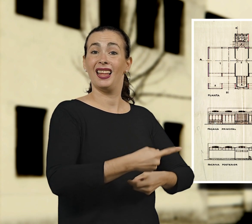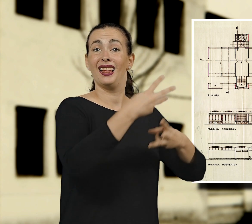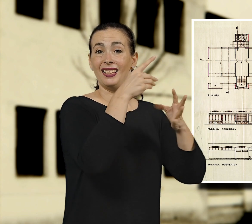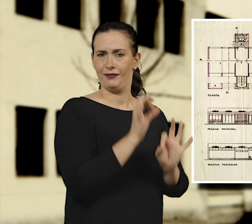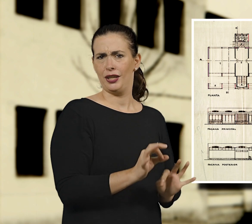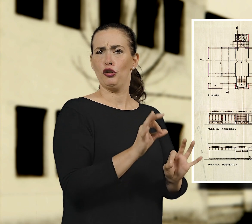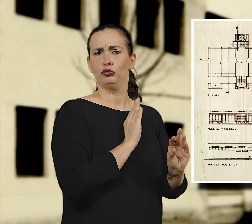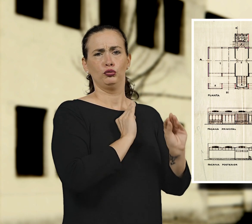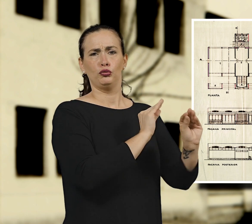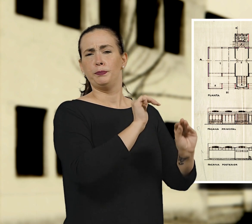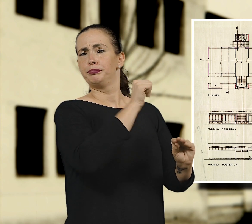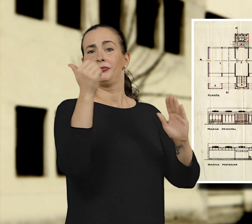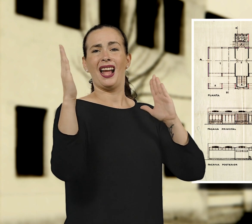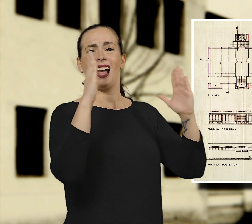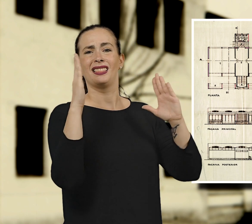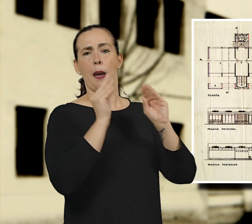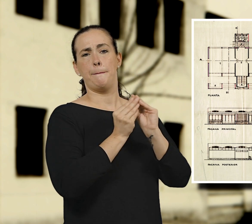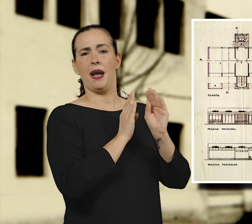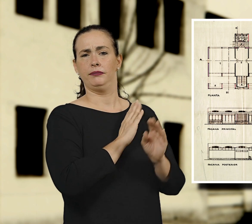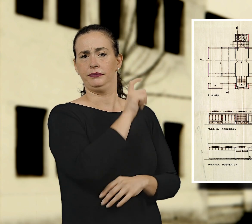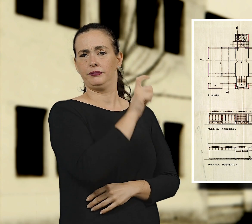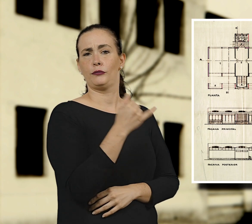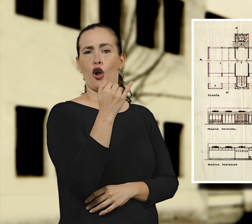L’edifici pertany a la primera etapa de l’obra de Josep Lluís Sert